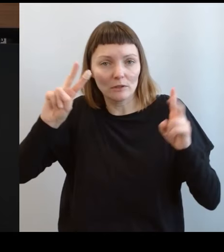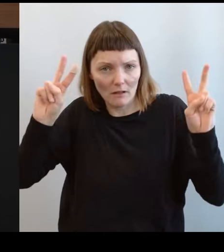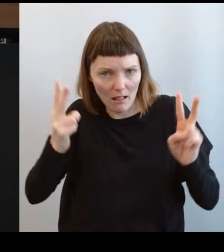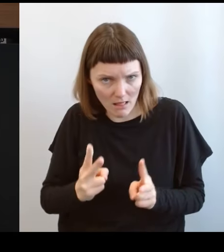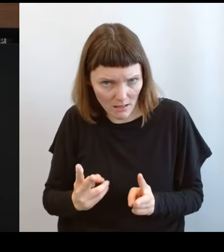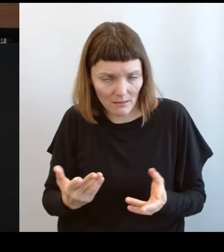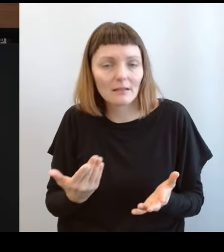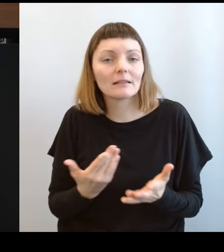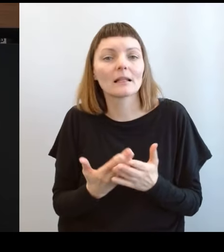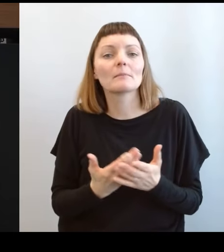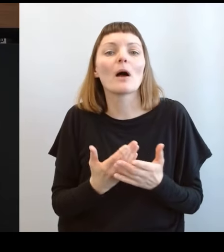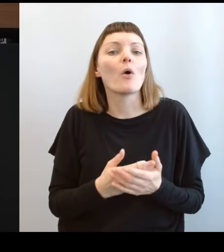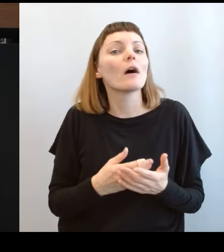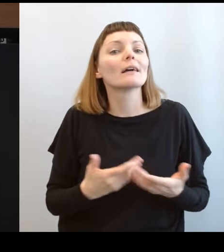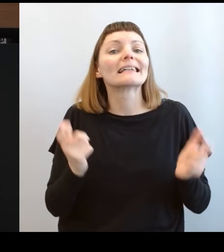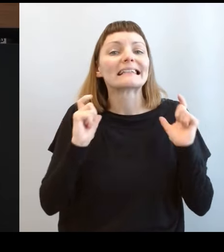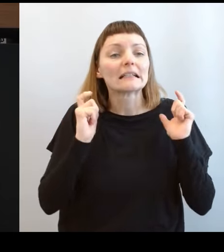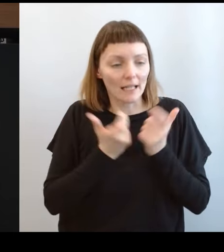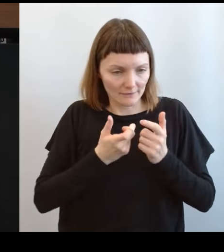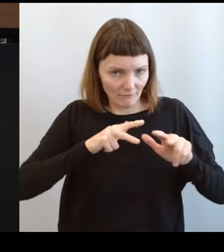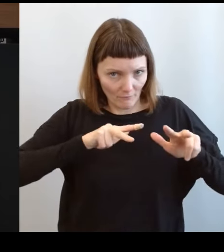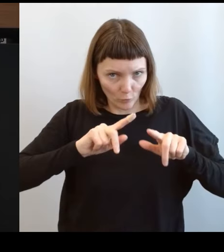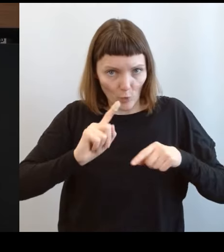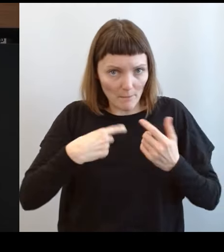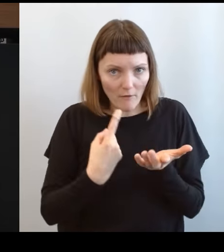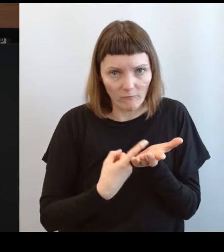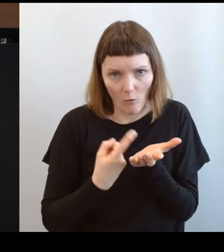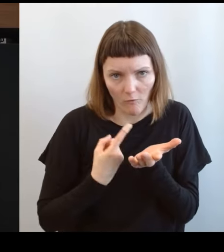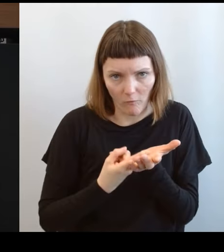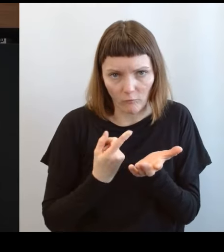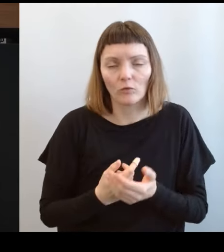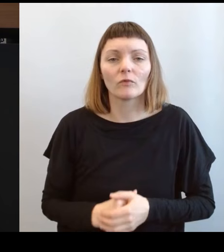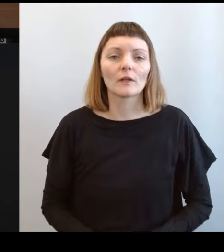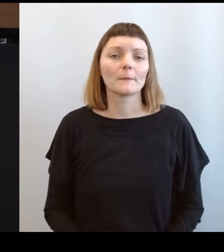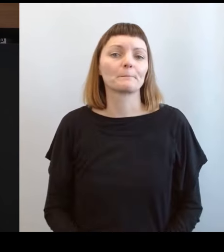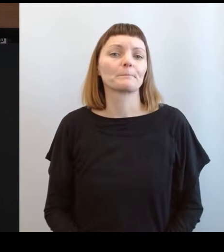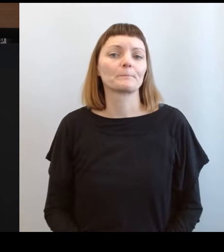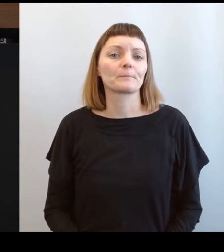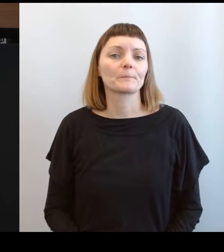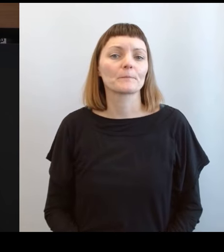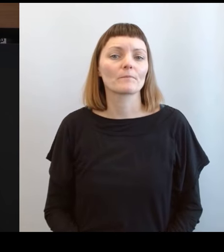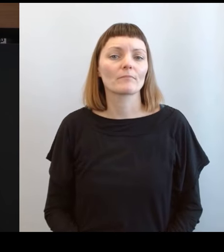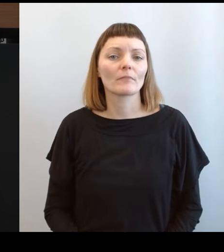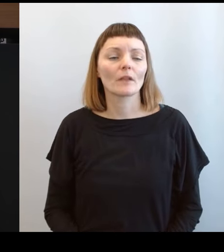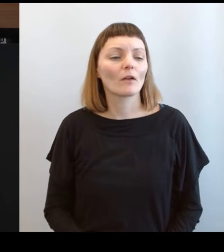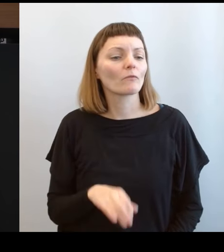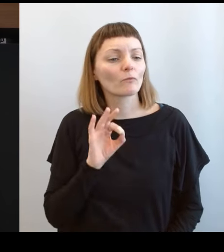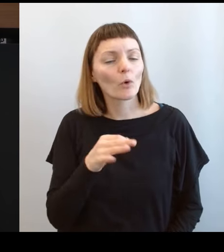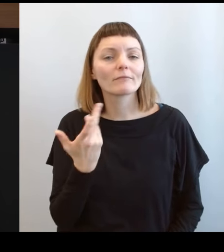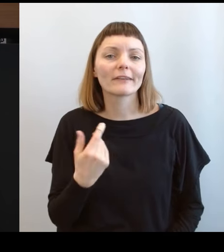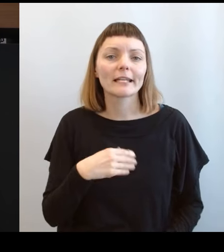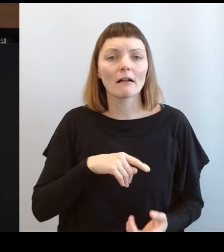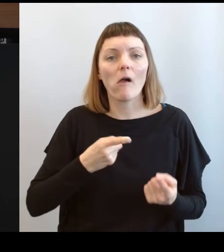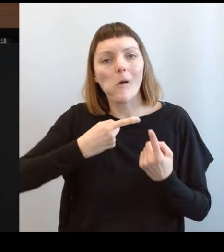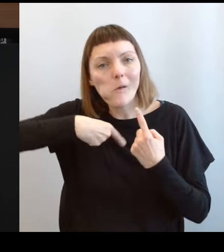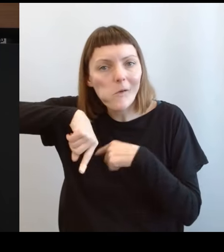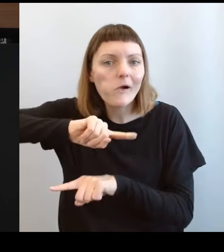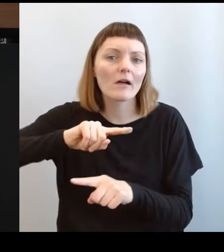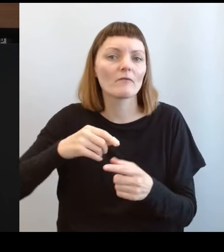Um Schlupflöcher bei der Mietpreisbremse entgegenzuwirken, ist es uns wichtig auch und wir sind auch gerade dabei - die Prüfstelle auf Landesebene